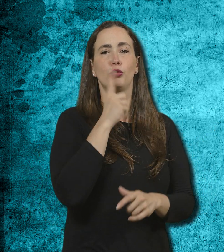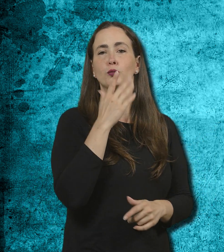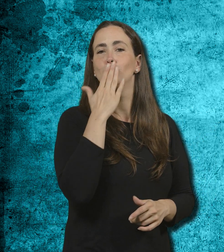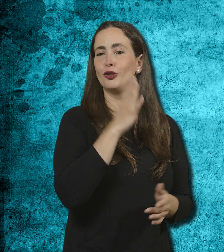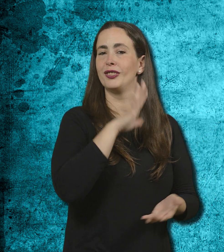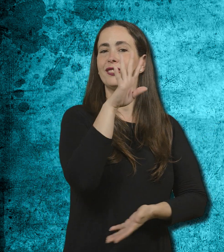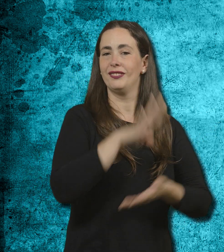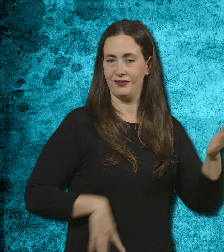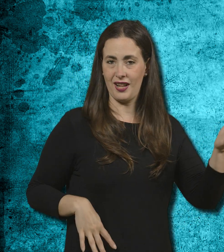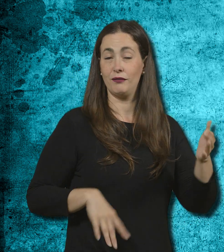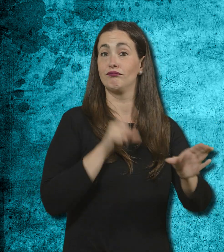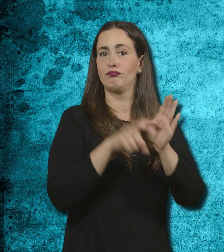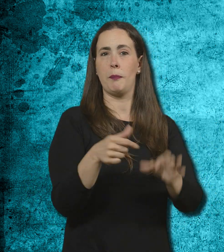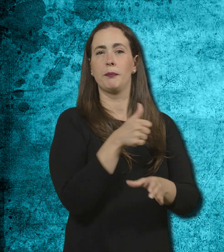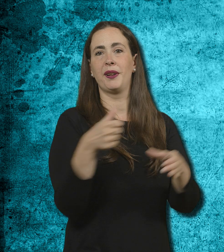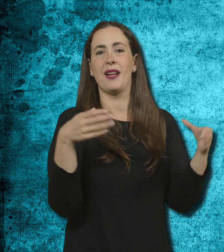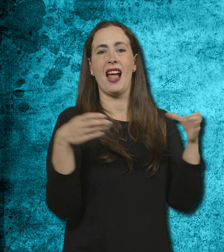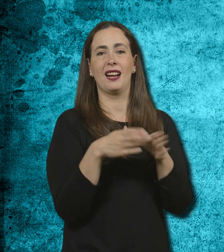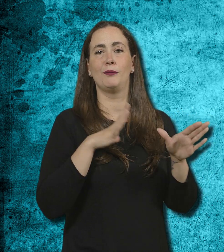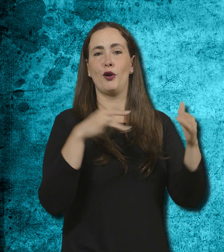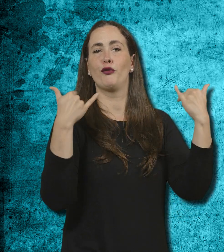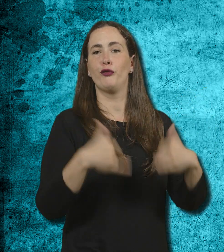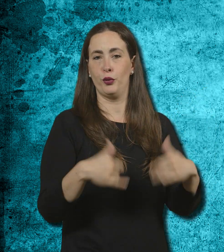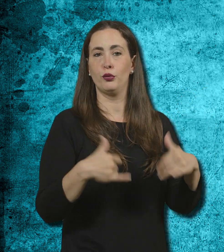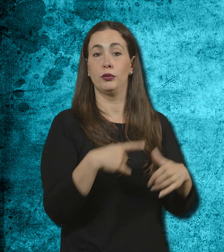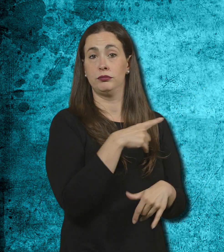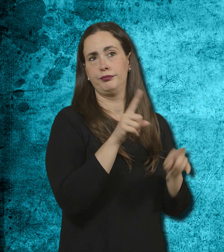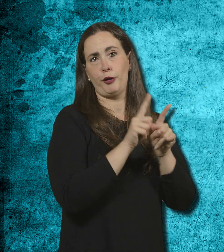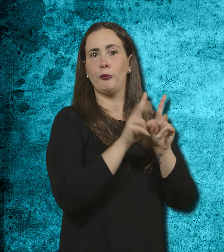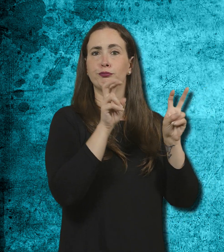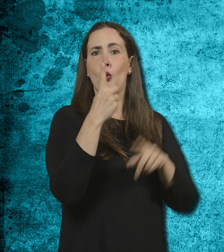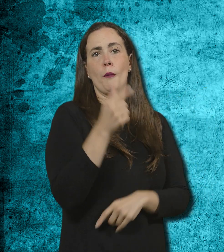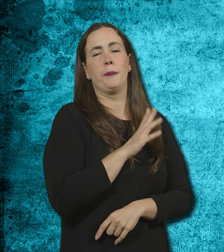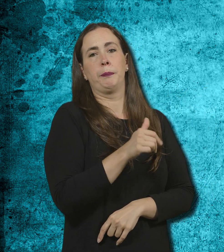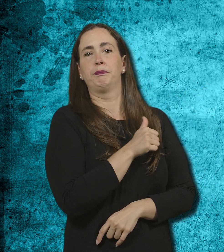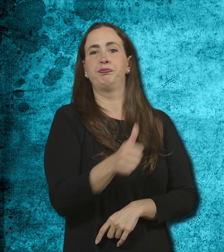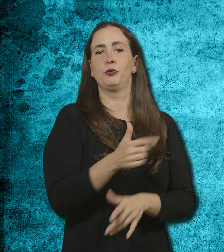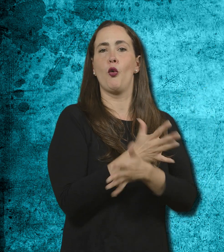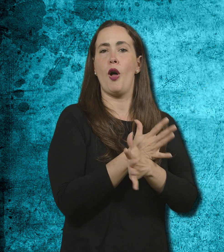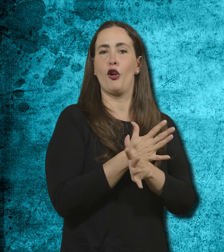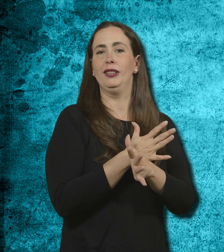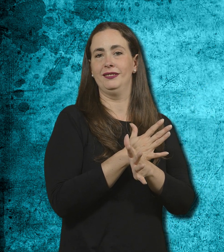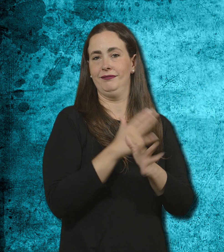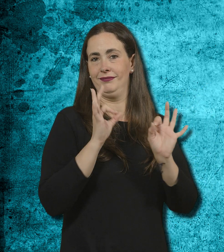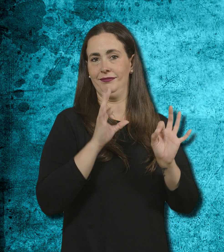per a posteriorment ingressar en el Club Esportiu de Sordmuts de Barcelona, del primer equip de futbol, del qual en va formar part,